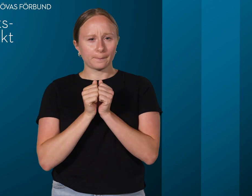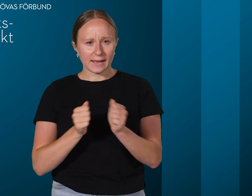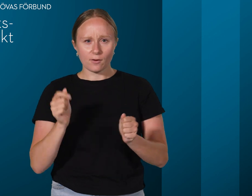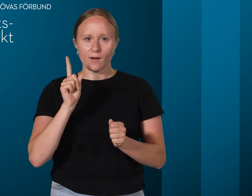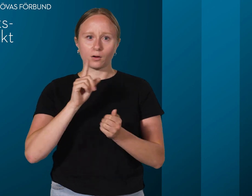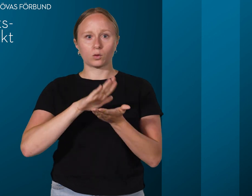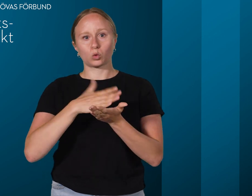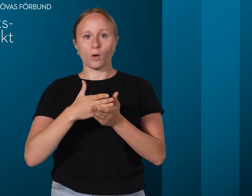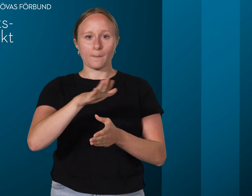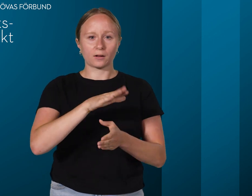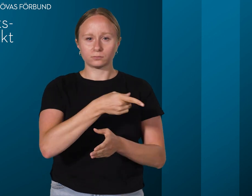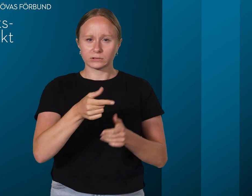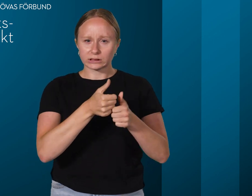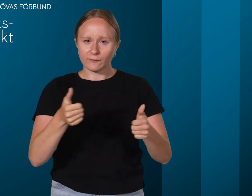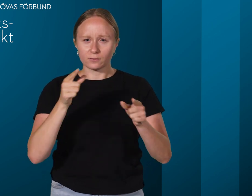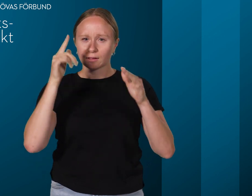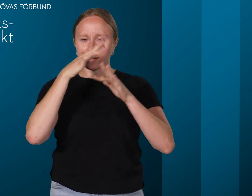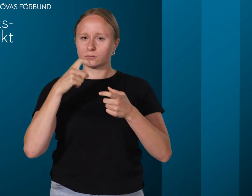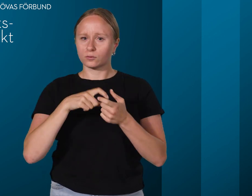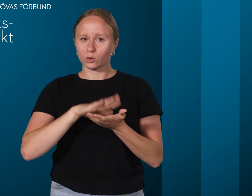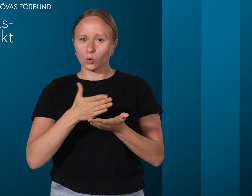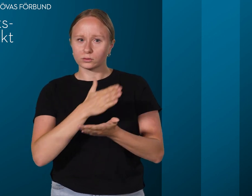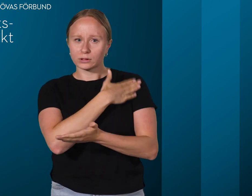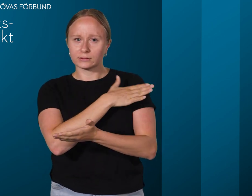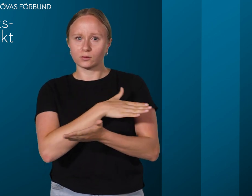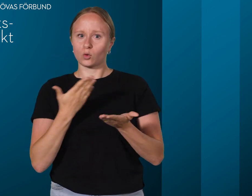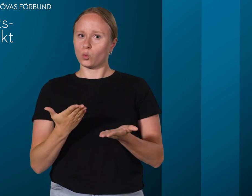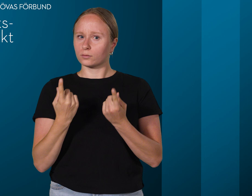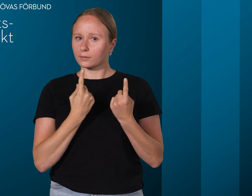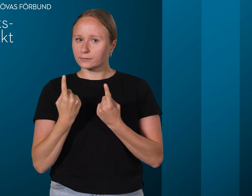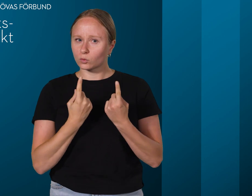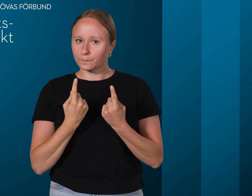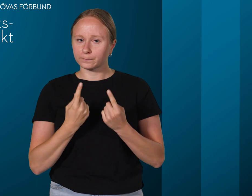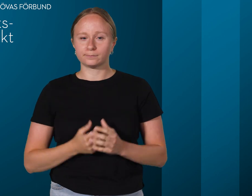Men vad tycker tolkbranschen själv om tolktjänstens nuvarande tillstånd?